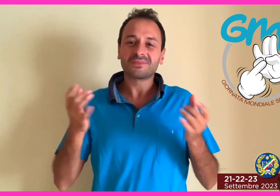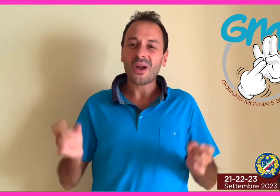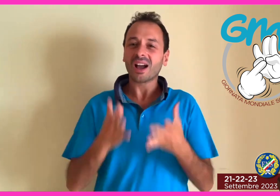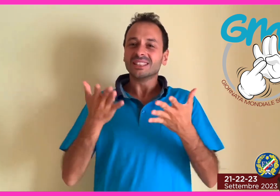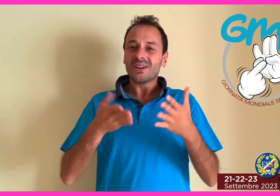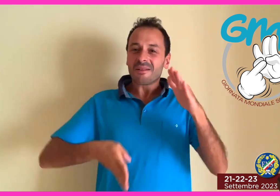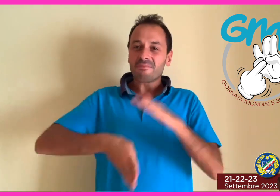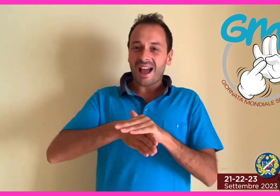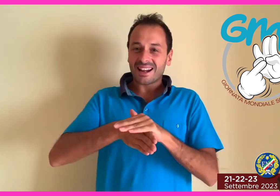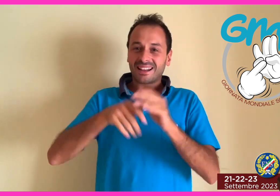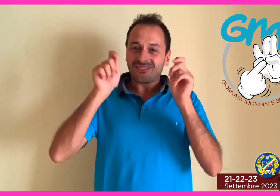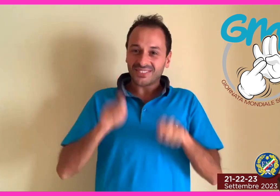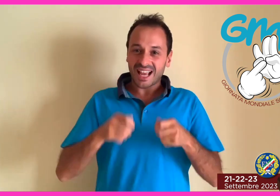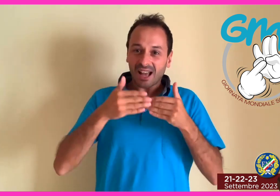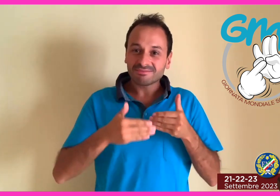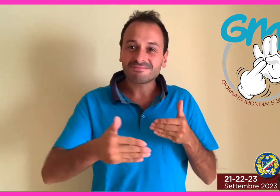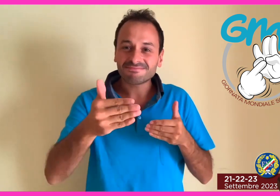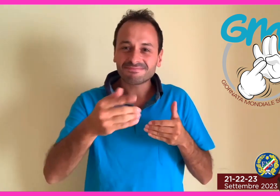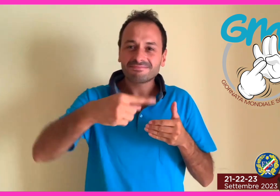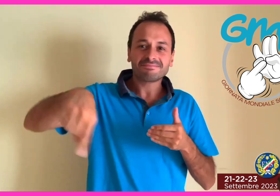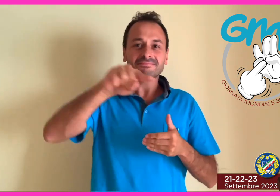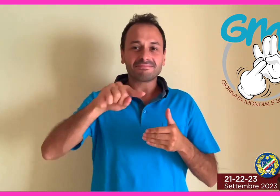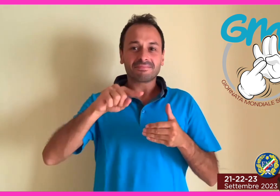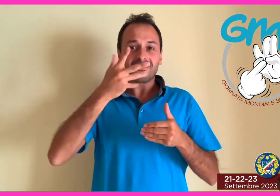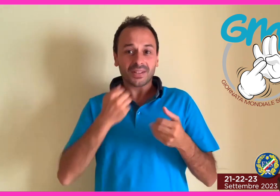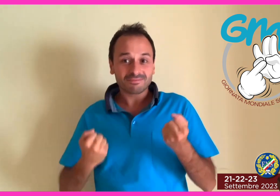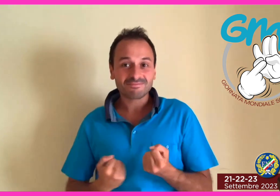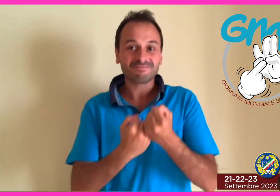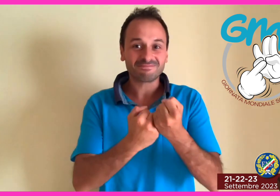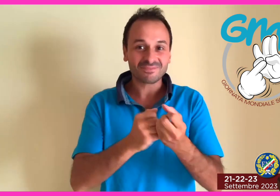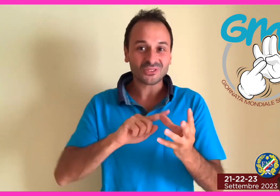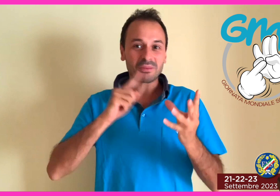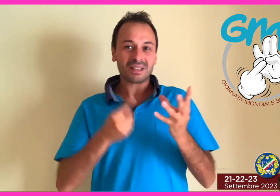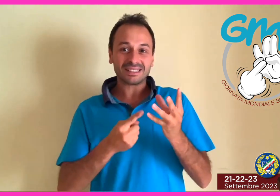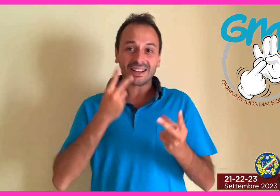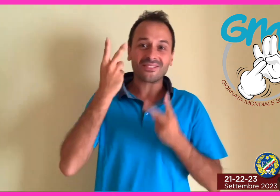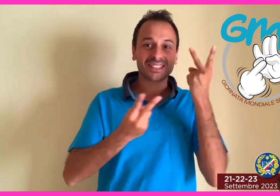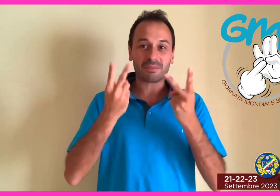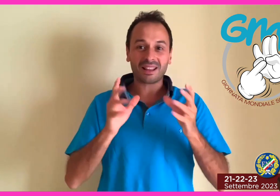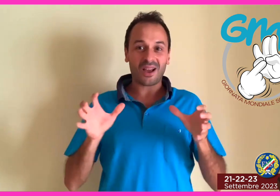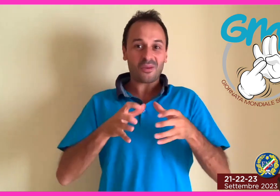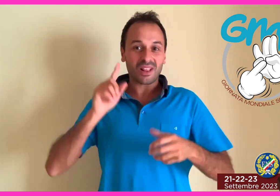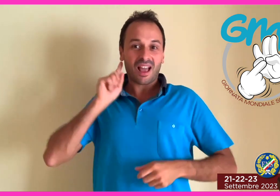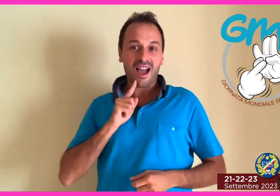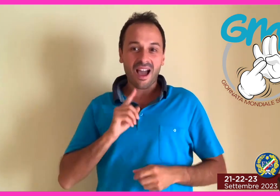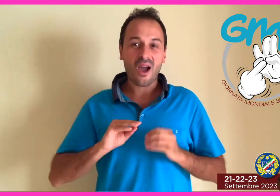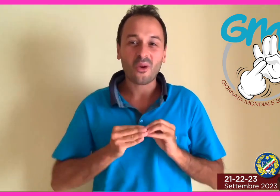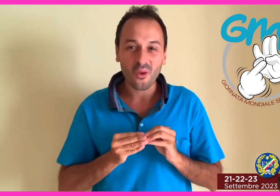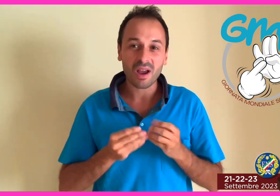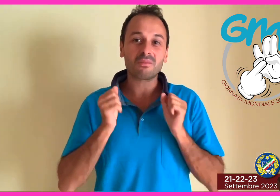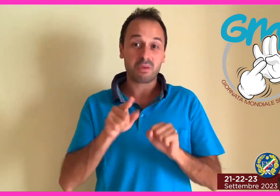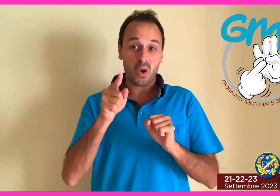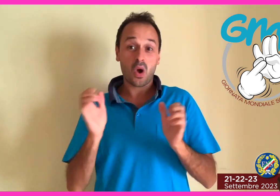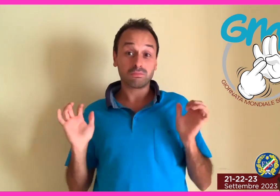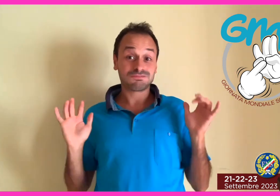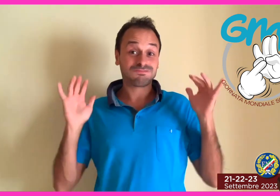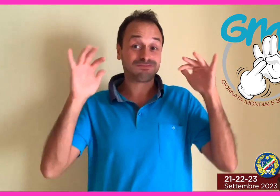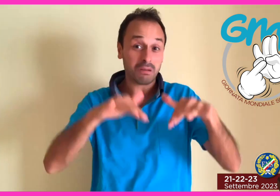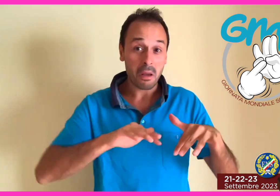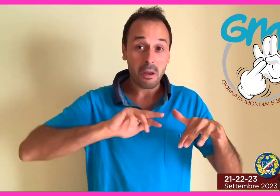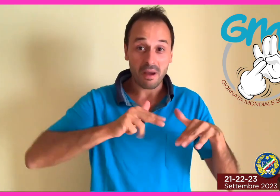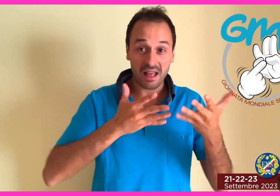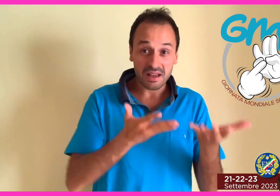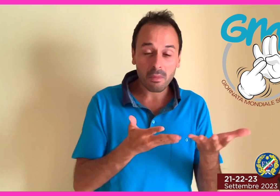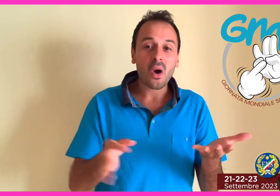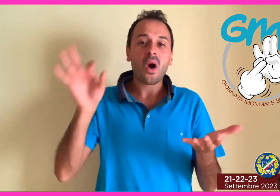In occasione, a pochi giorni della GMS, per sostenere la GMS e la visibilità della comunità sorda potrete venire a Palermo,